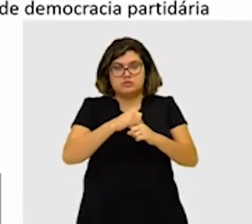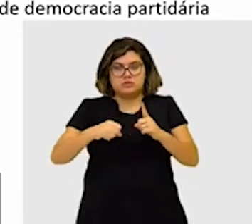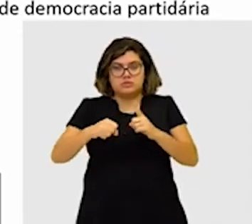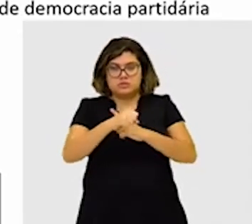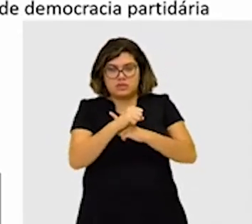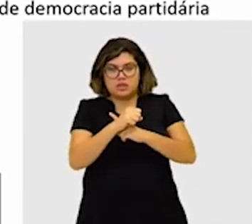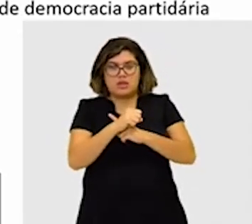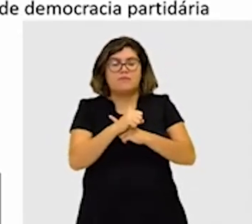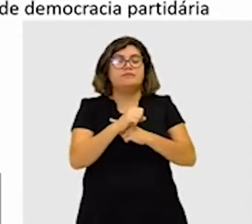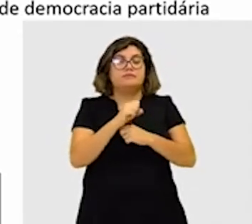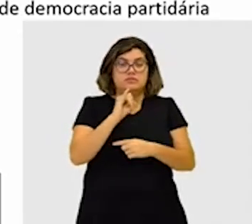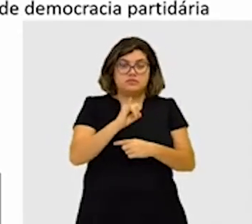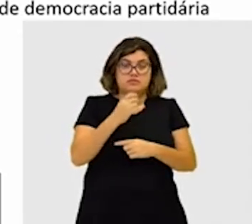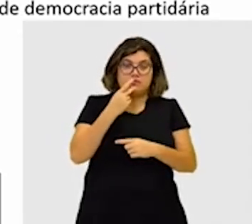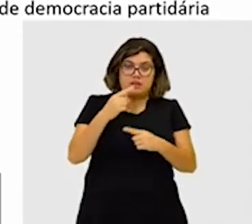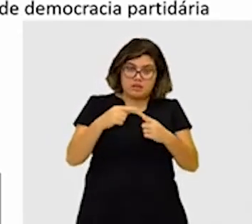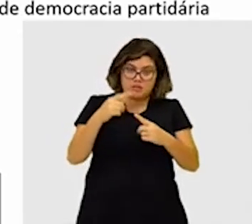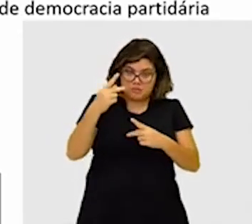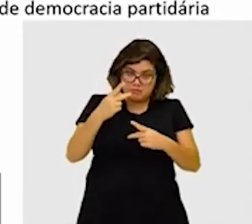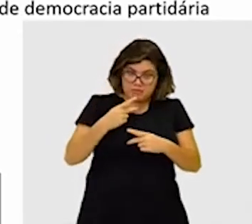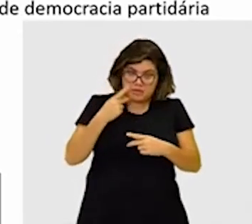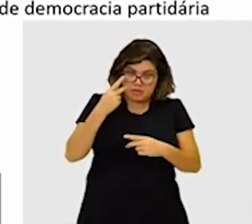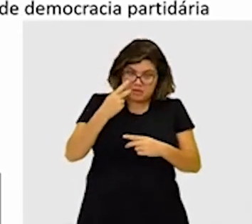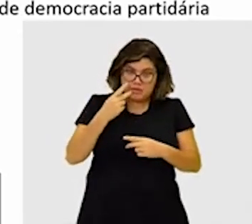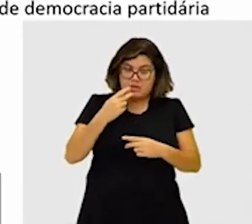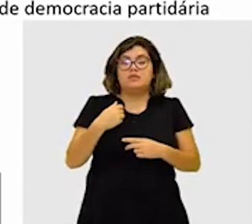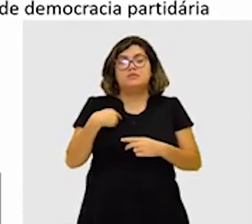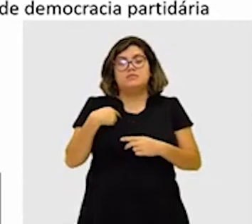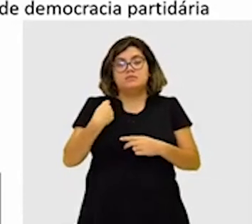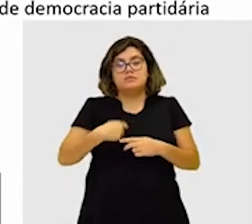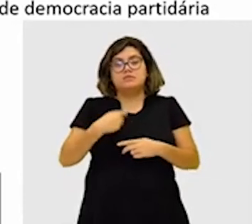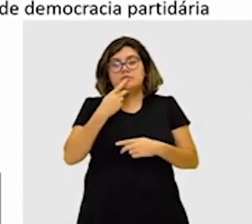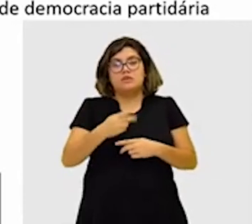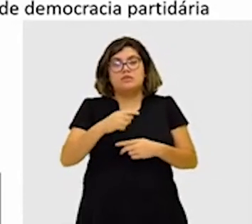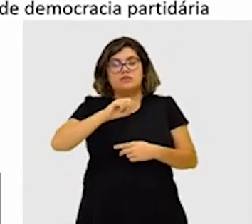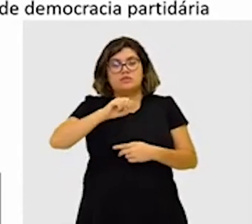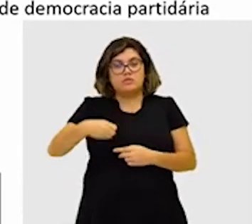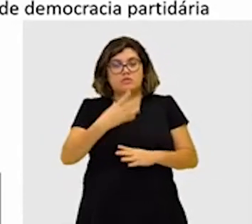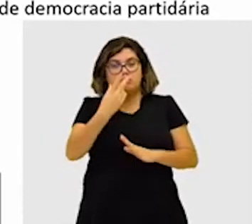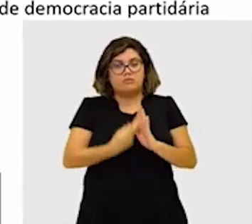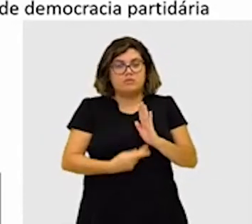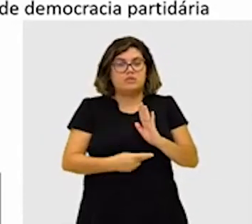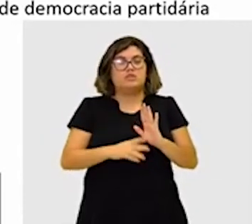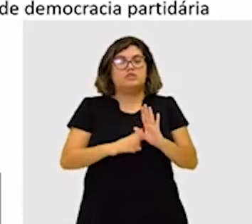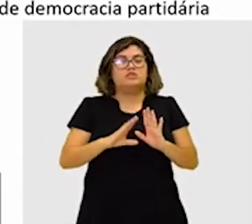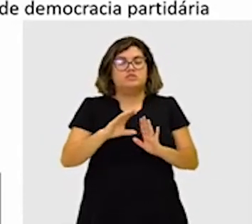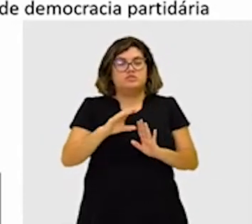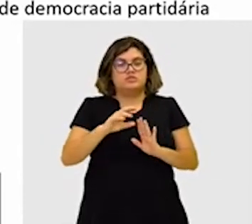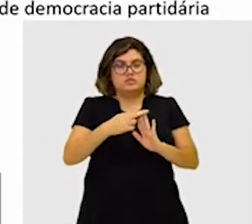falo da parlamentar não posso deixar de dizer que o novo projeto de código eleitoral infelizmente